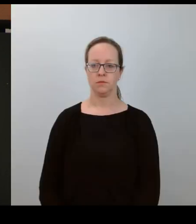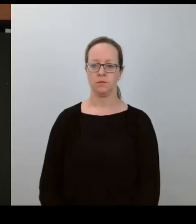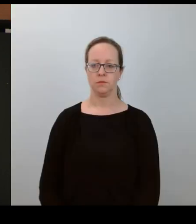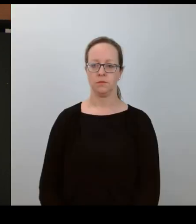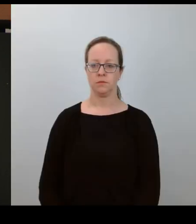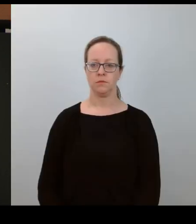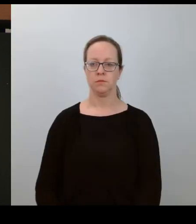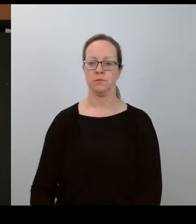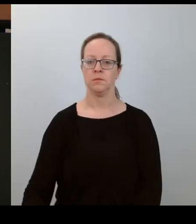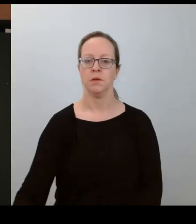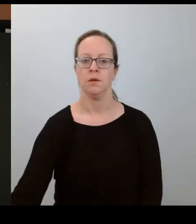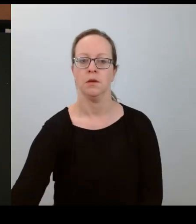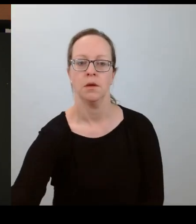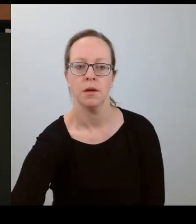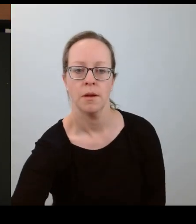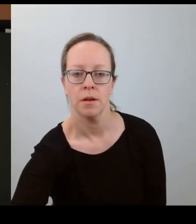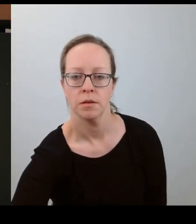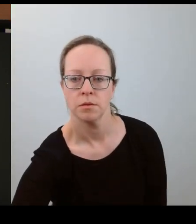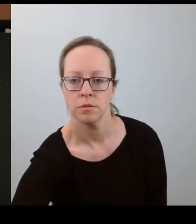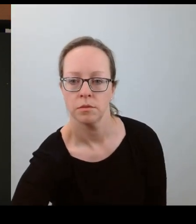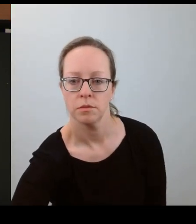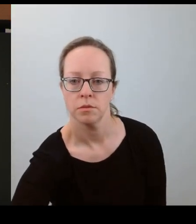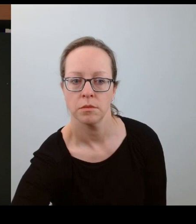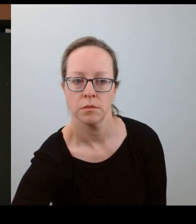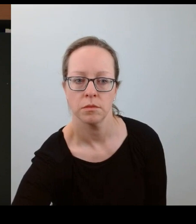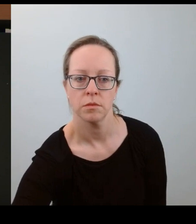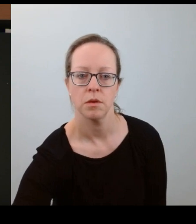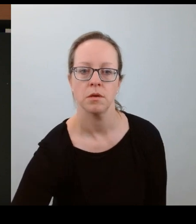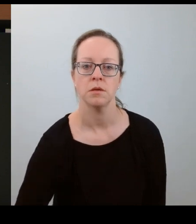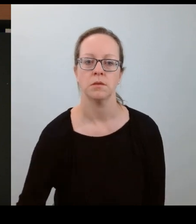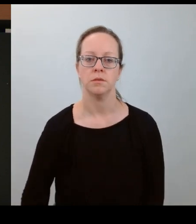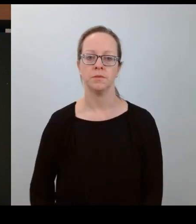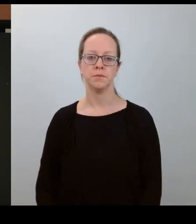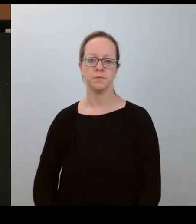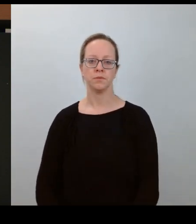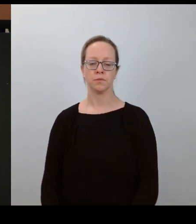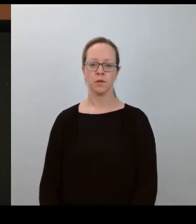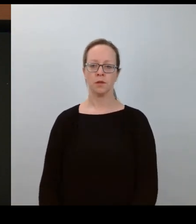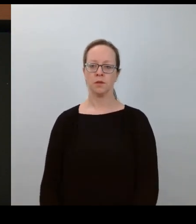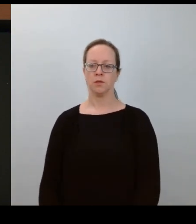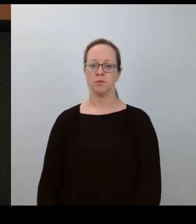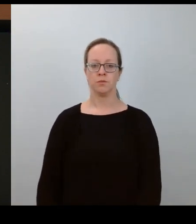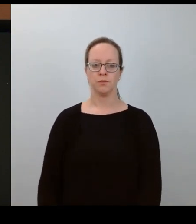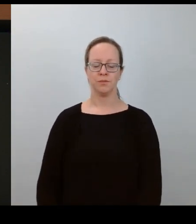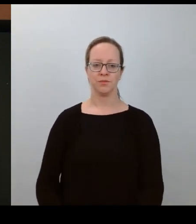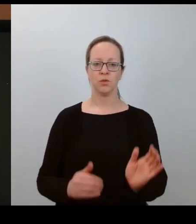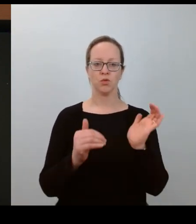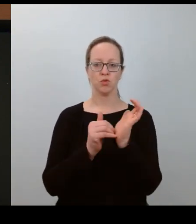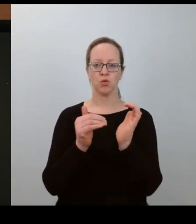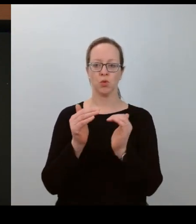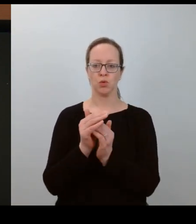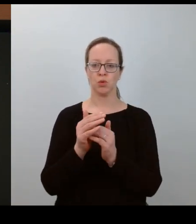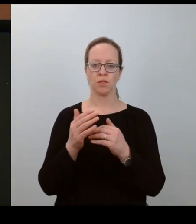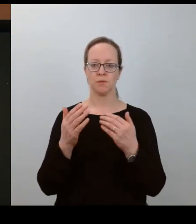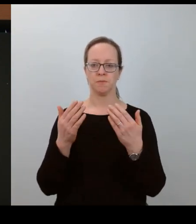Miteinander kommen. Wir wollen Strukturen und Formate entwickeln, die dieses Miteinander verbindlich, verlässlich, professionell